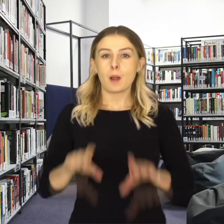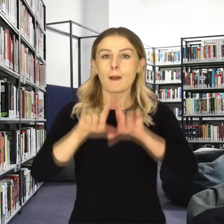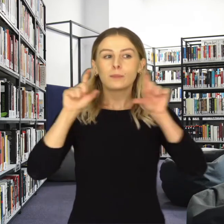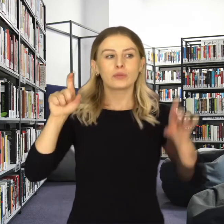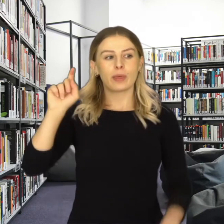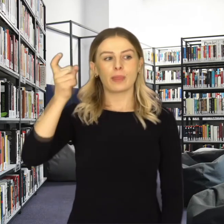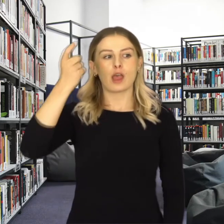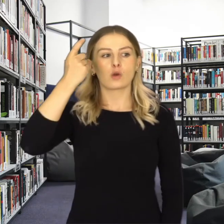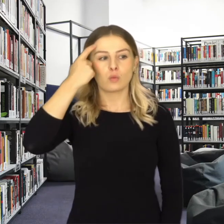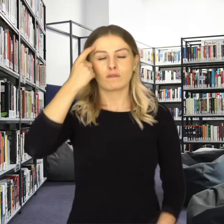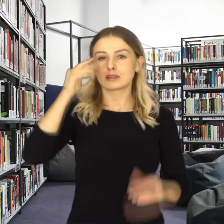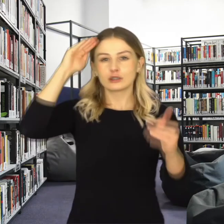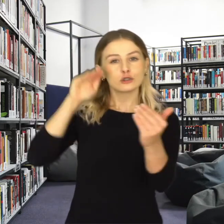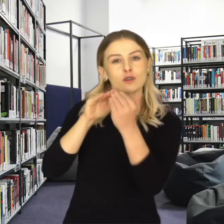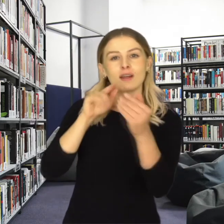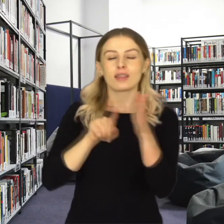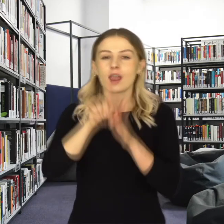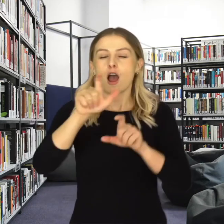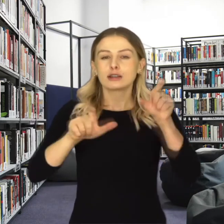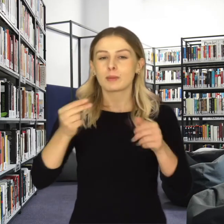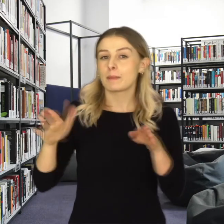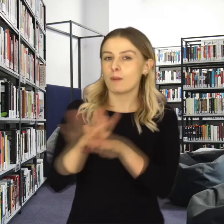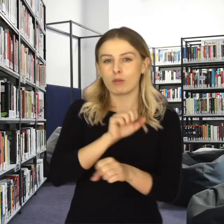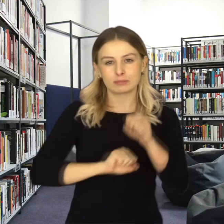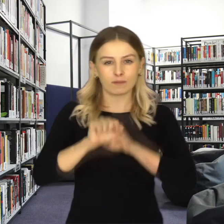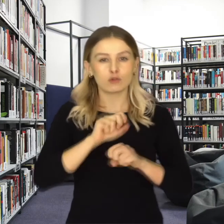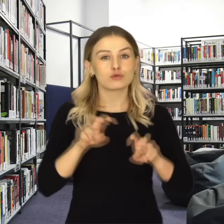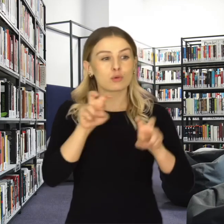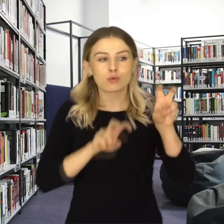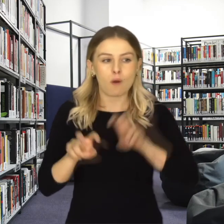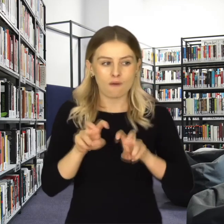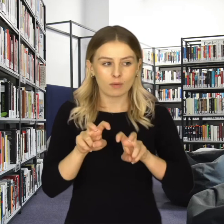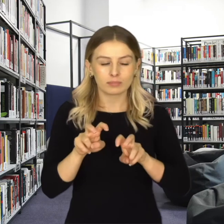Siedziba główna biblioteki jest dostosowana do potrzeb osób z niepełnosprawnością ruchową.